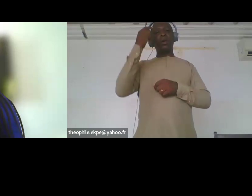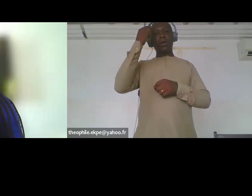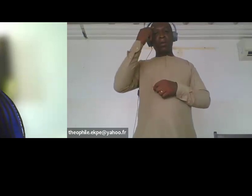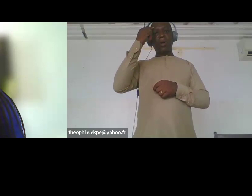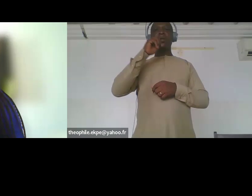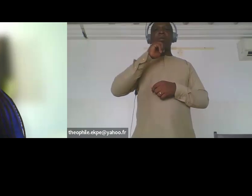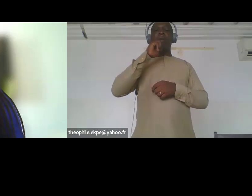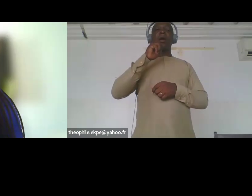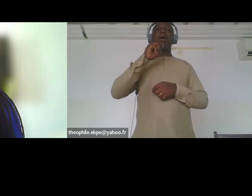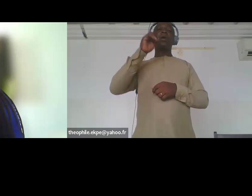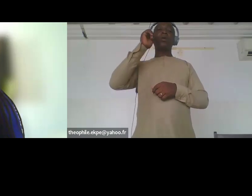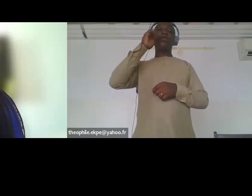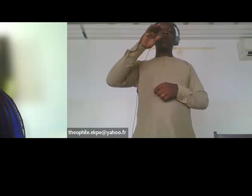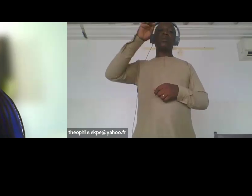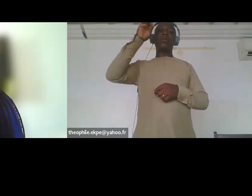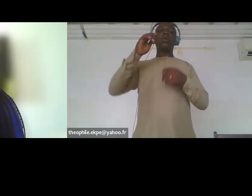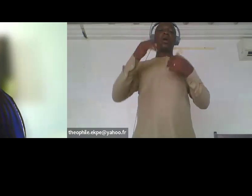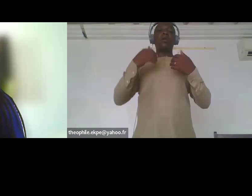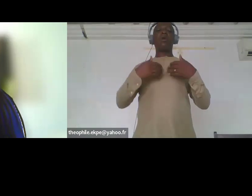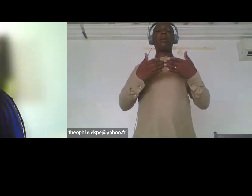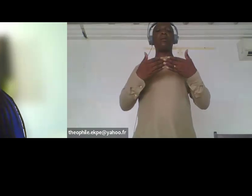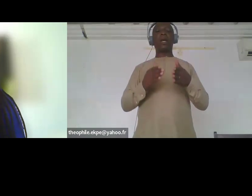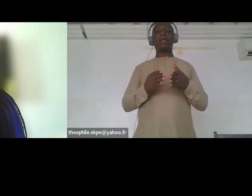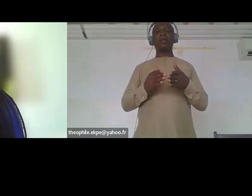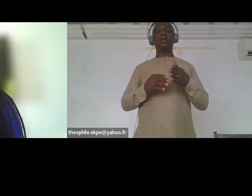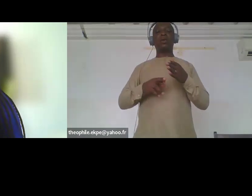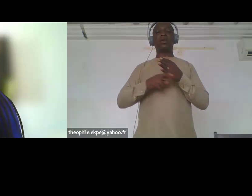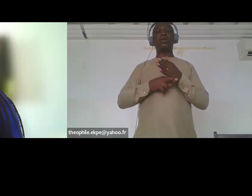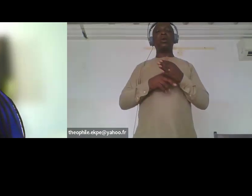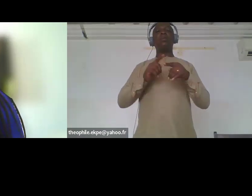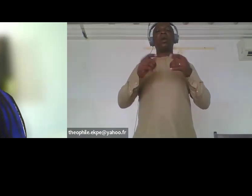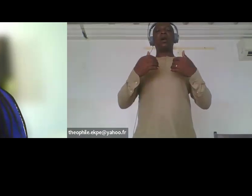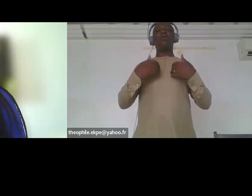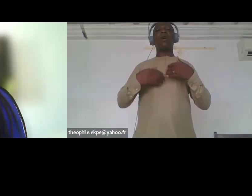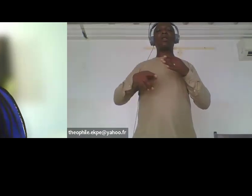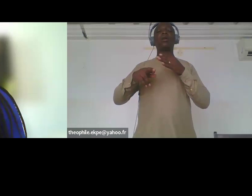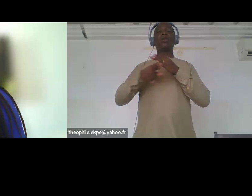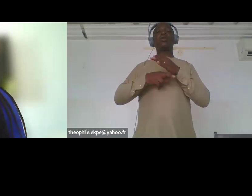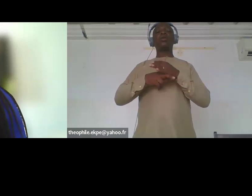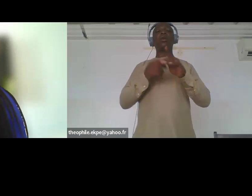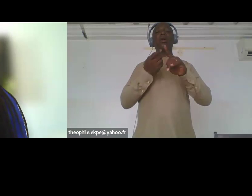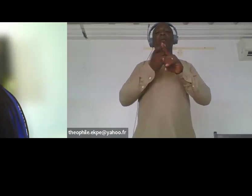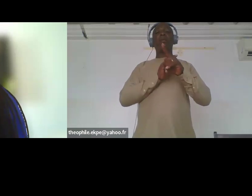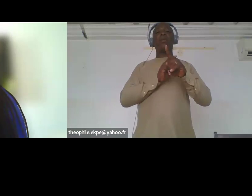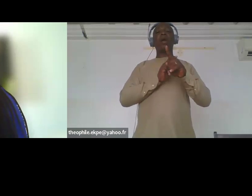doiv avoir ses ressources propr mais plutôt avoir des ressources VI à son mari